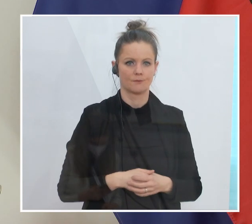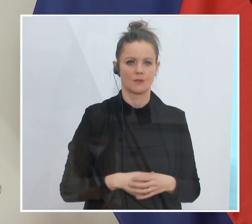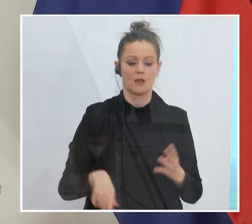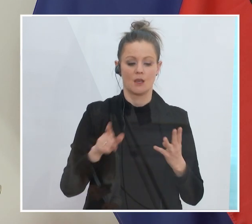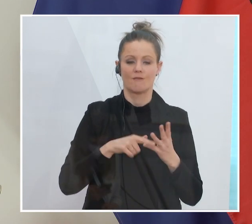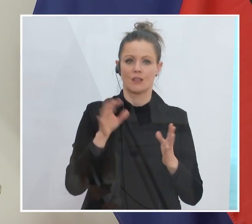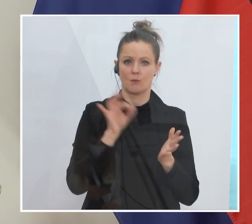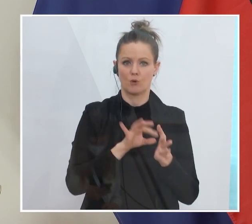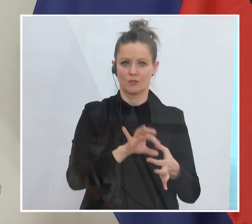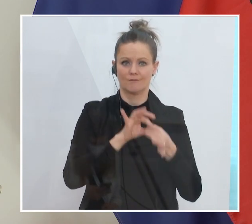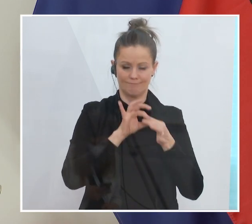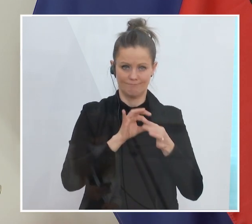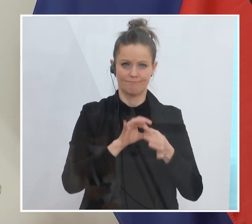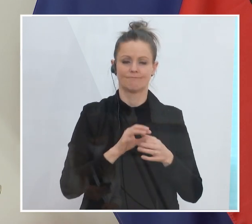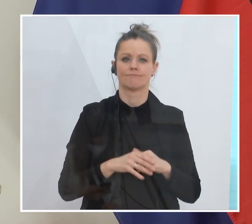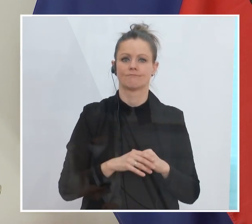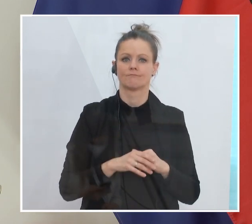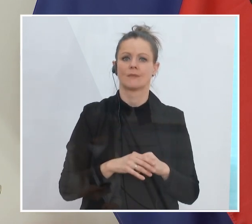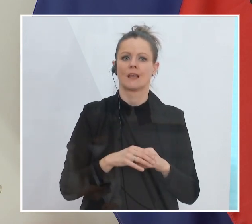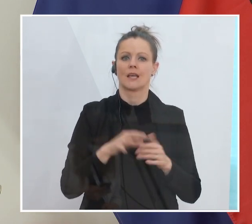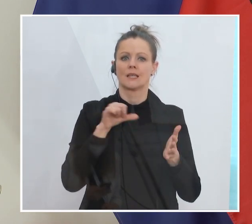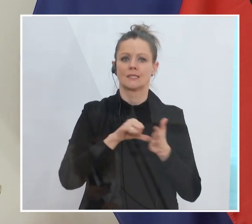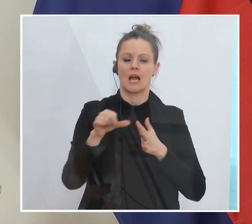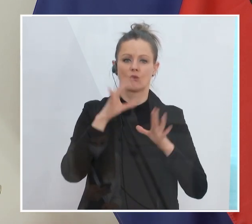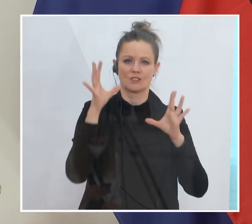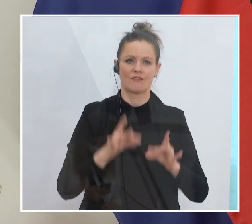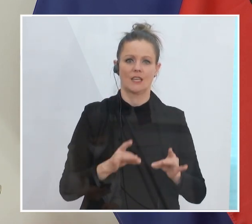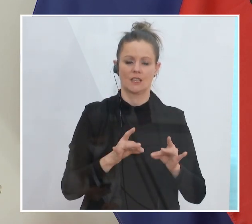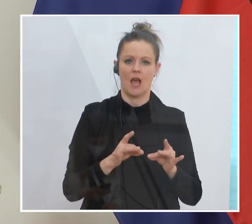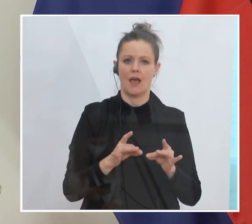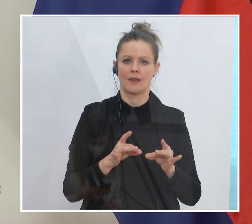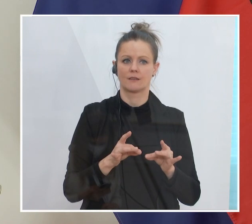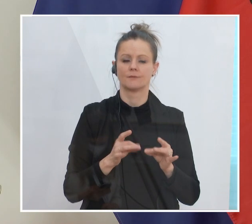das betrifft vor allem die Liquidität, die ganz große Sorge der Tourismusbetriebe,